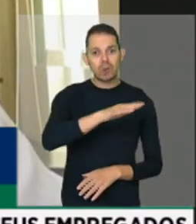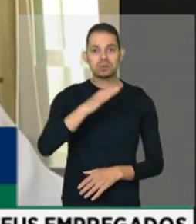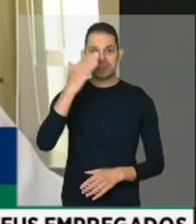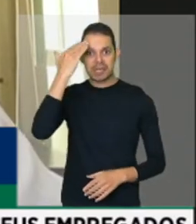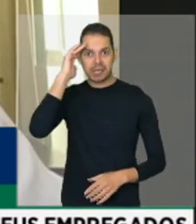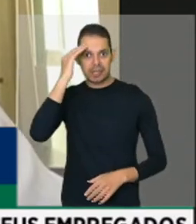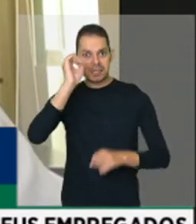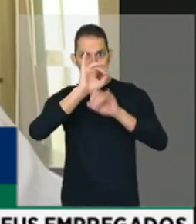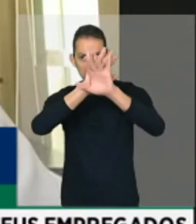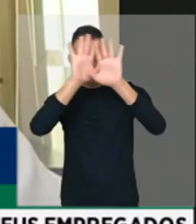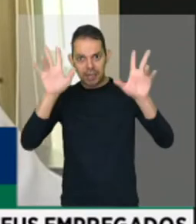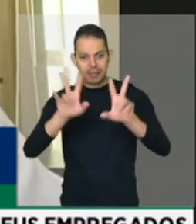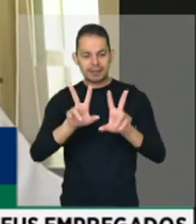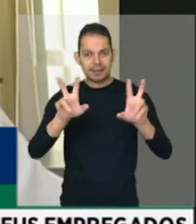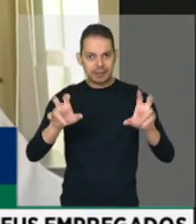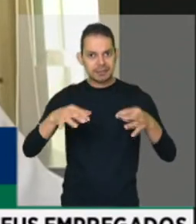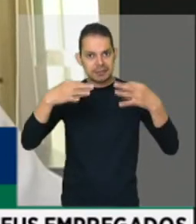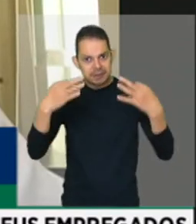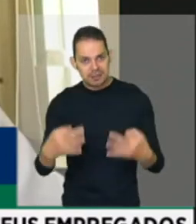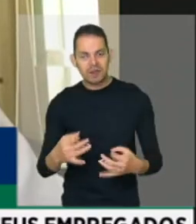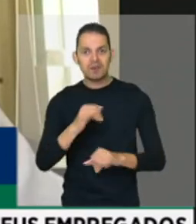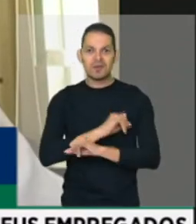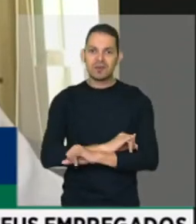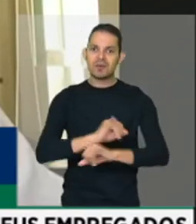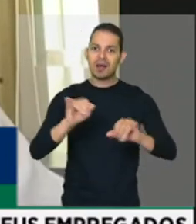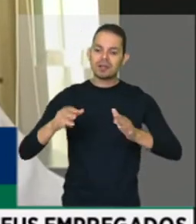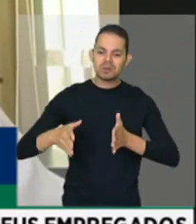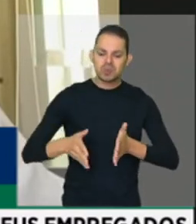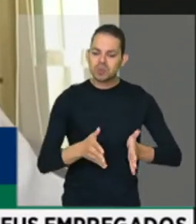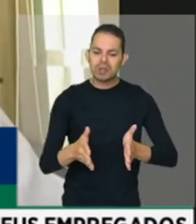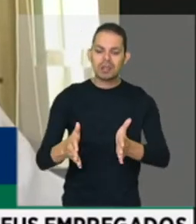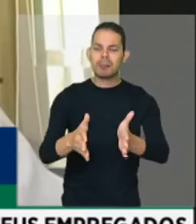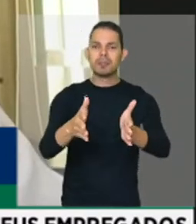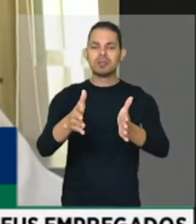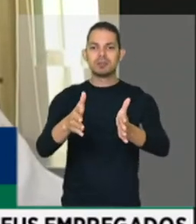TODOS OS QUE ENTENDEM DA MATÉRIA AFIRMAM QUE O CAMINHO